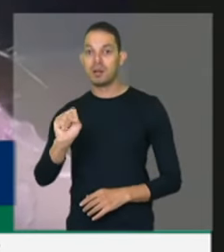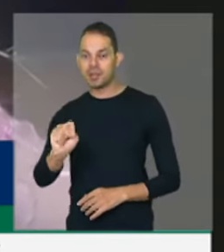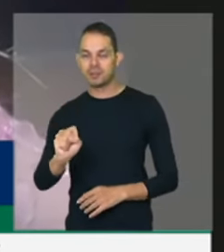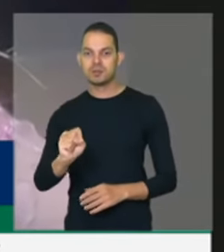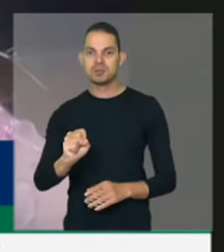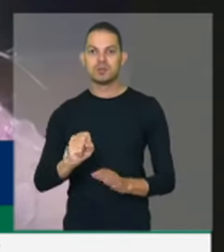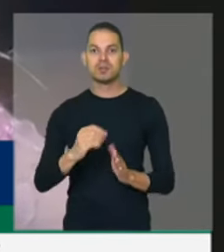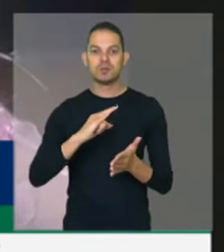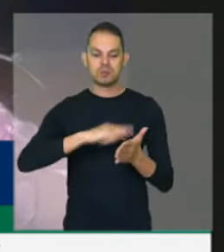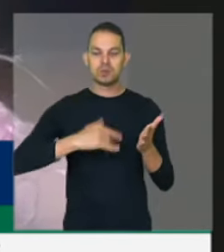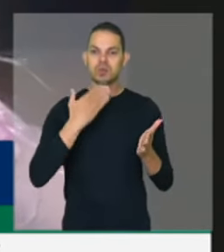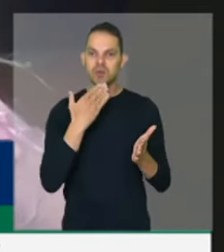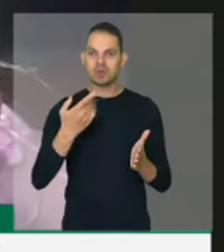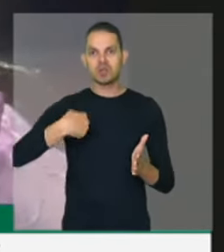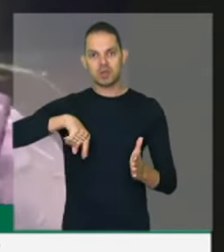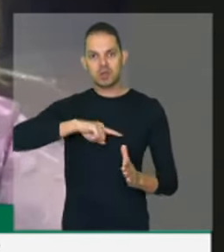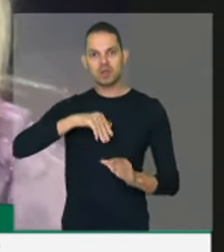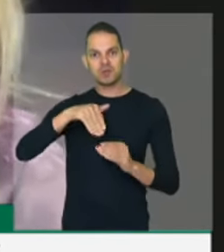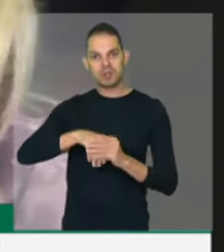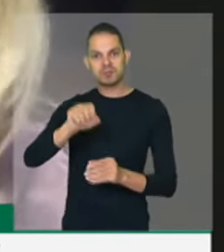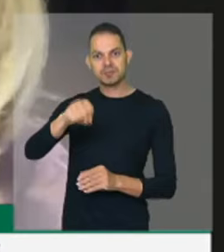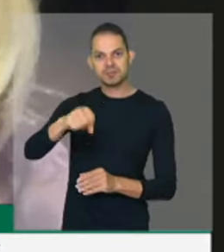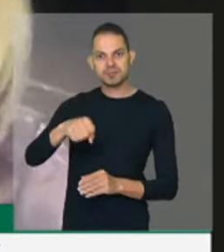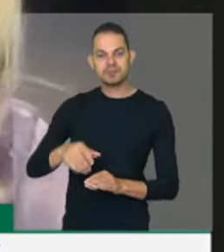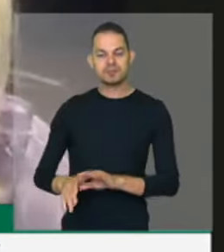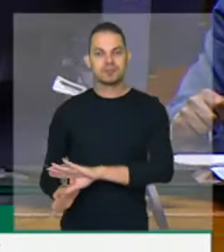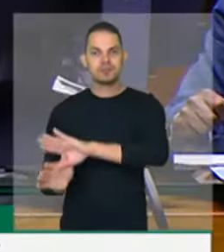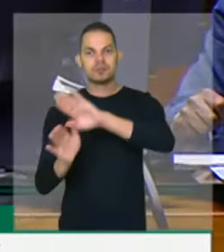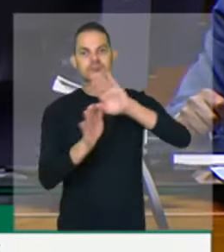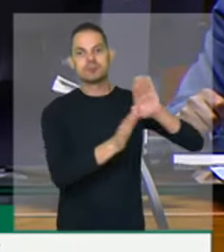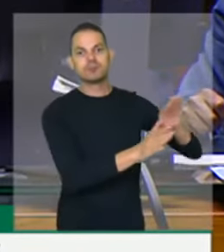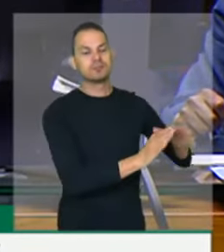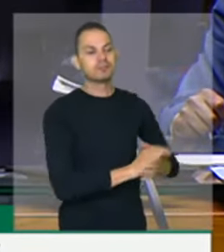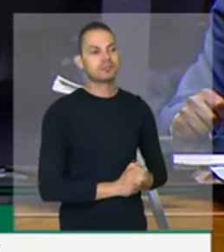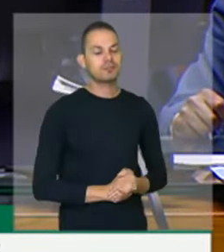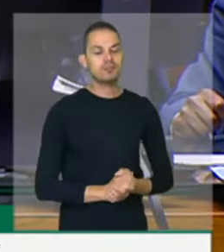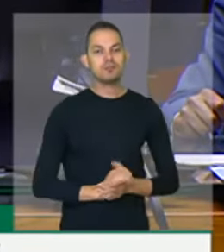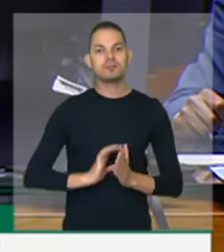PRESIDENTE. -- [PRESIDENTE]: COMO ORIENTA O PT. DEPUTADO